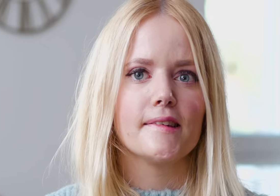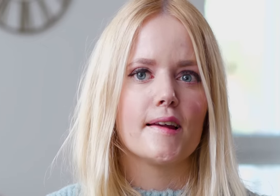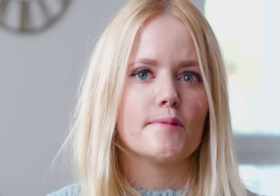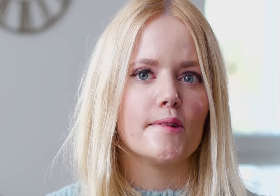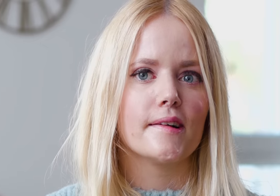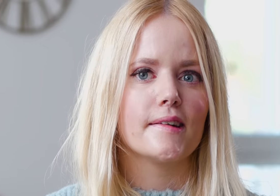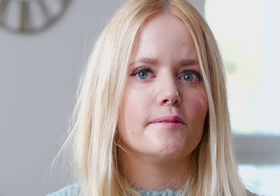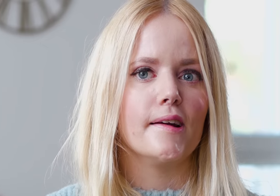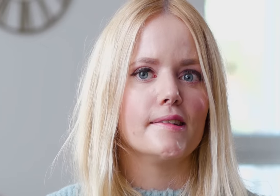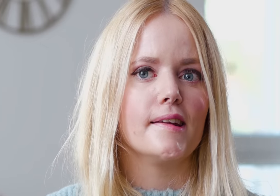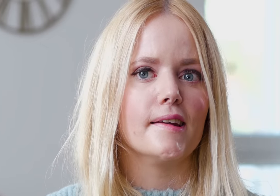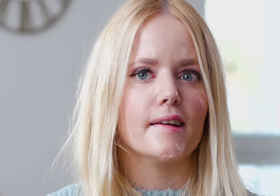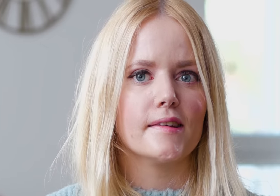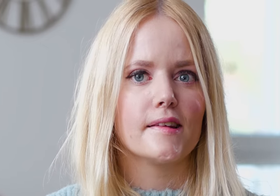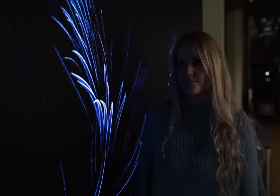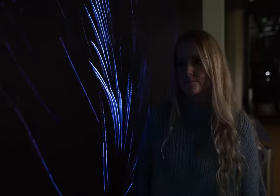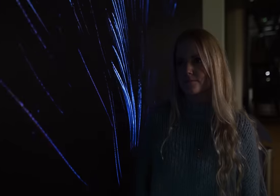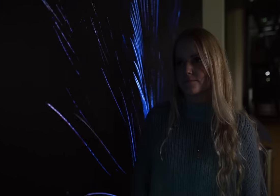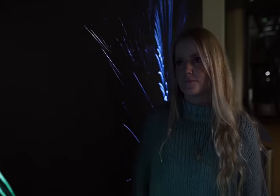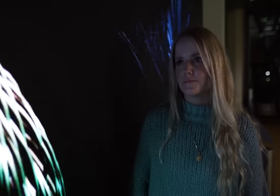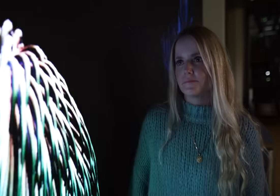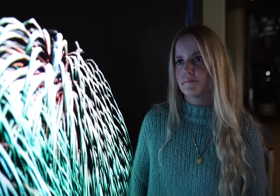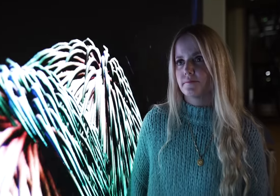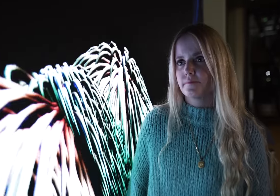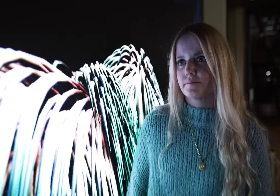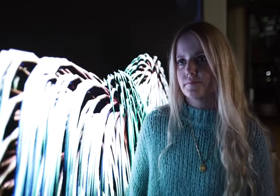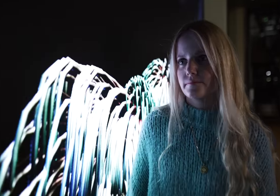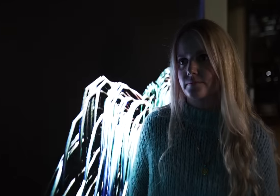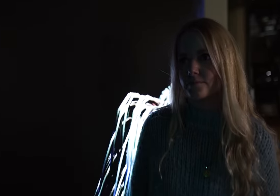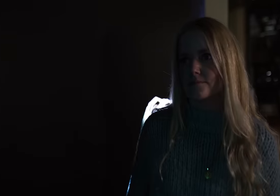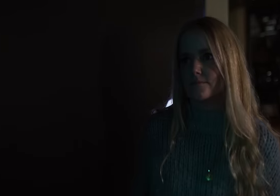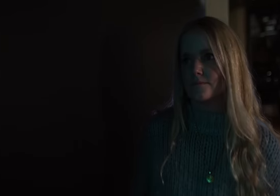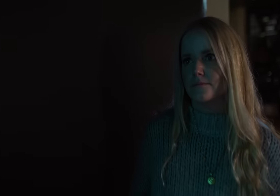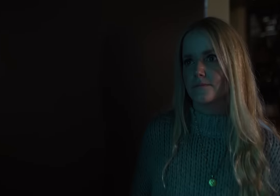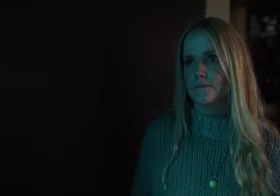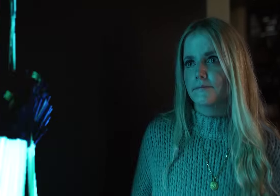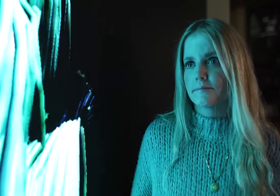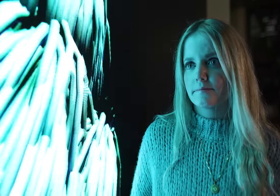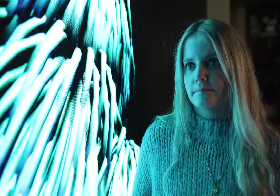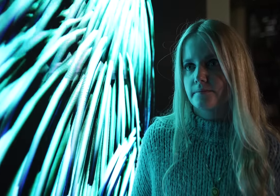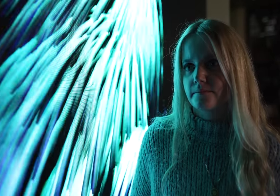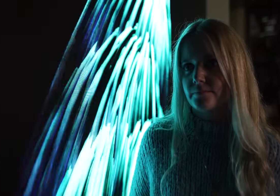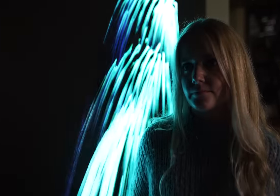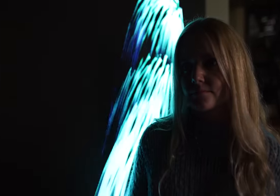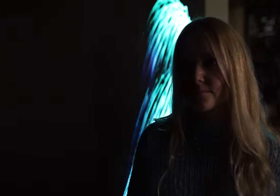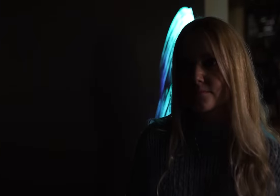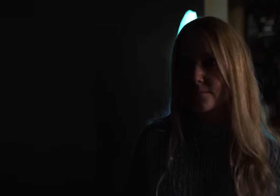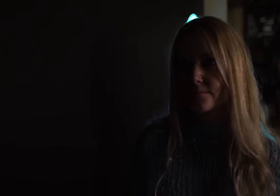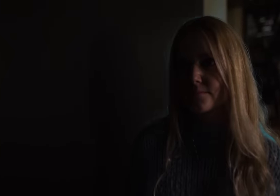Zu dem gleichen Zeitpunkt wurd dann das Gleichgewichtsorgan beschädigt. Dann kam zu den normalen Gehschwierigkeiten